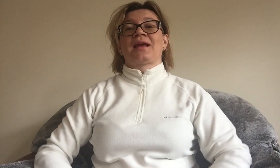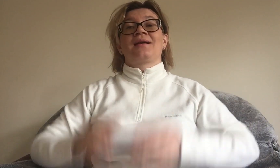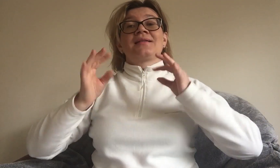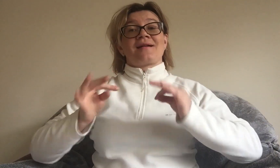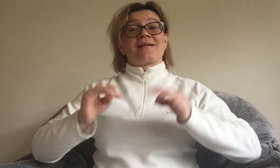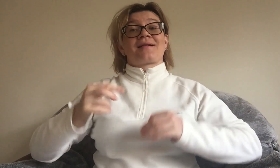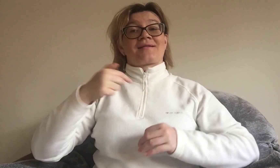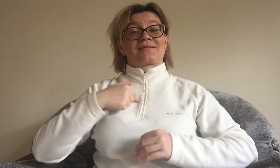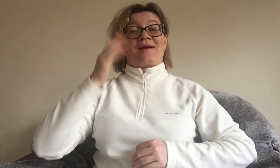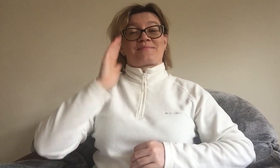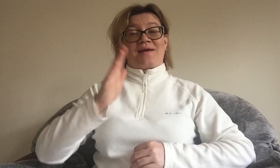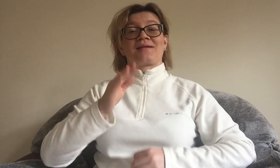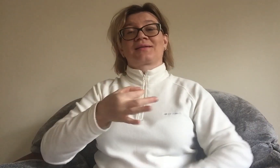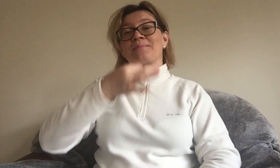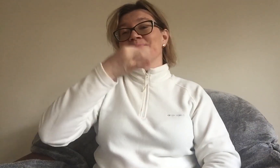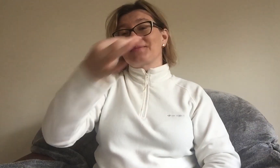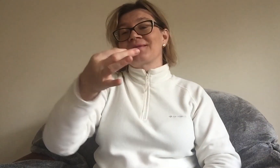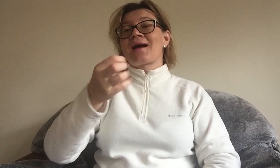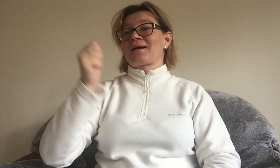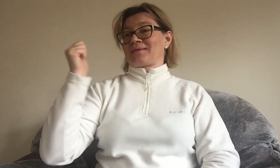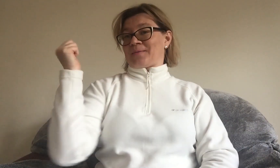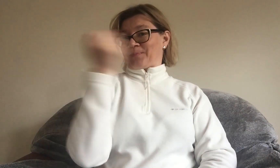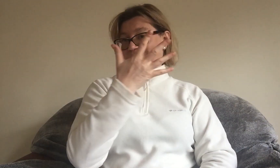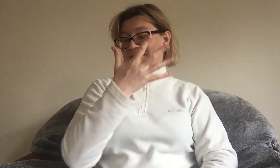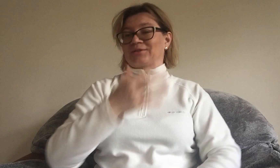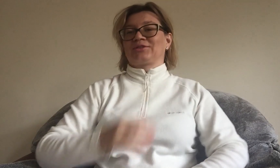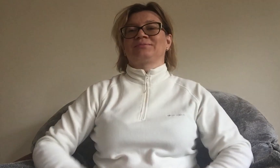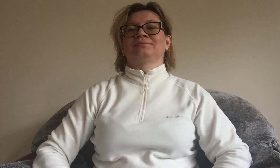Teraz będę miała dla was pięć pytań ,